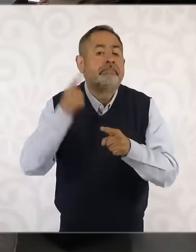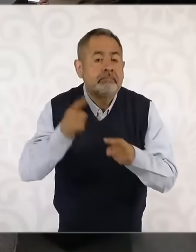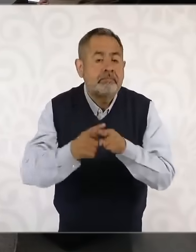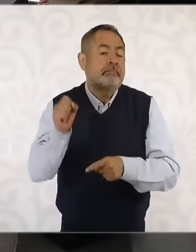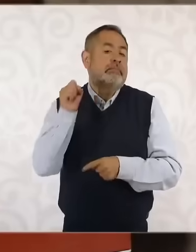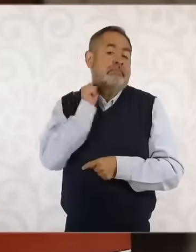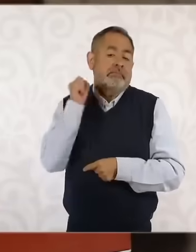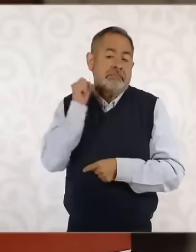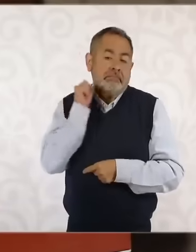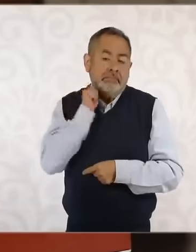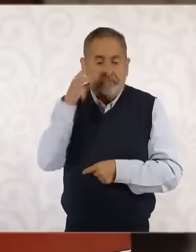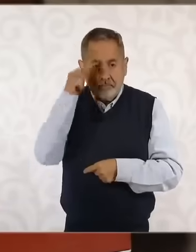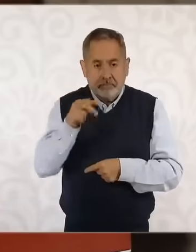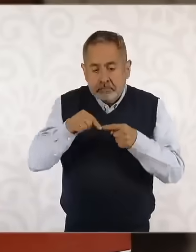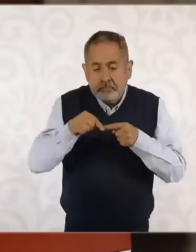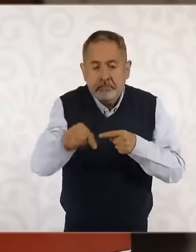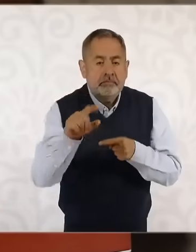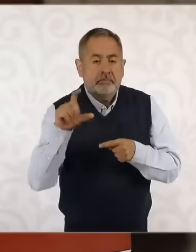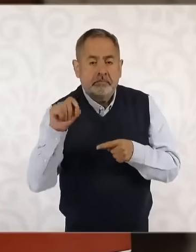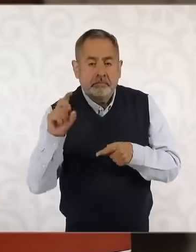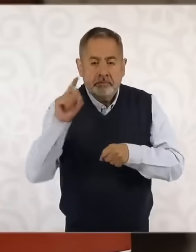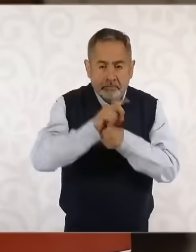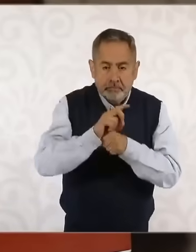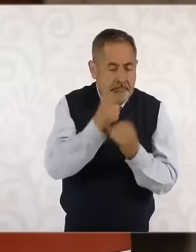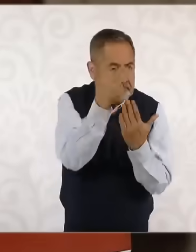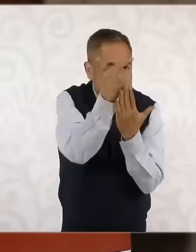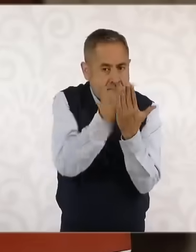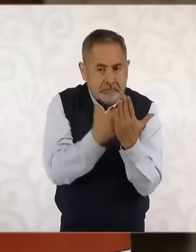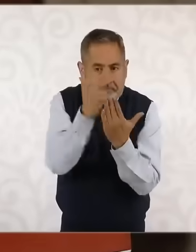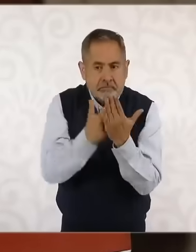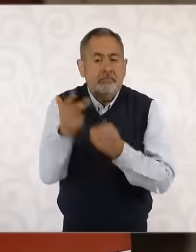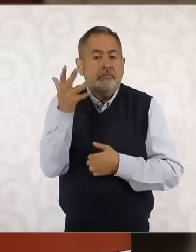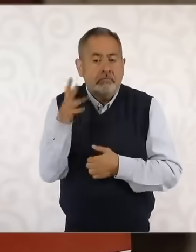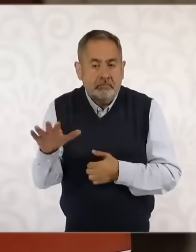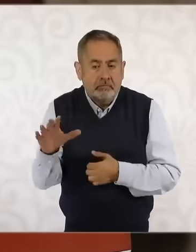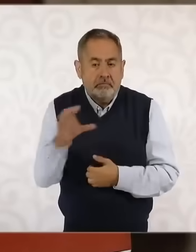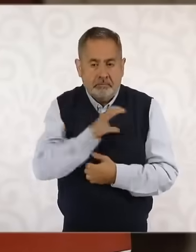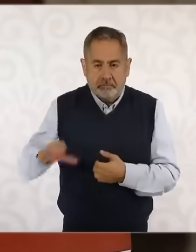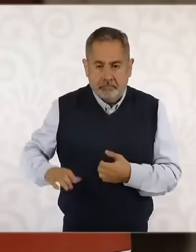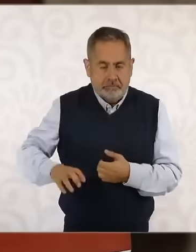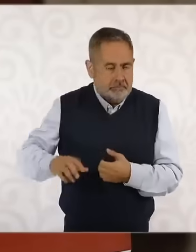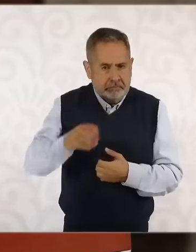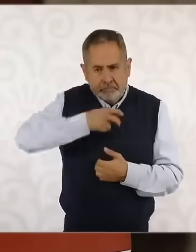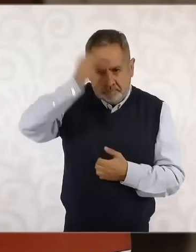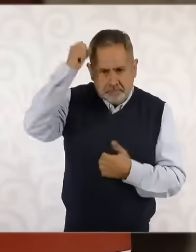contará con 20 días para integrar una lista de al menos 10 candidatos al cargo aprobada por las dos